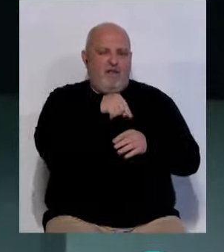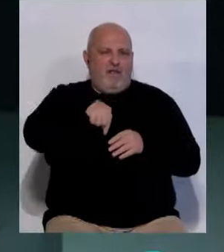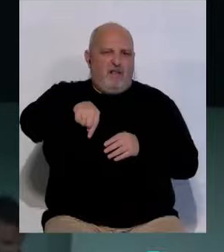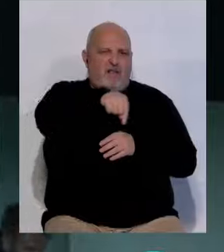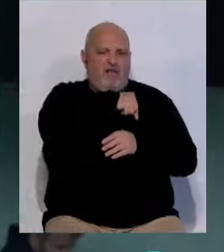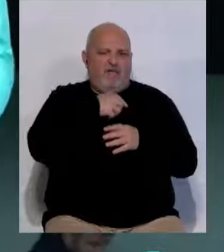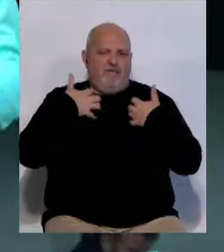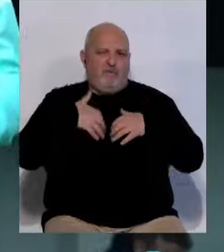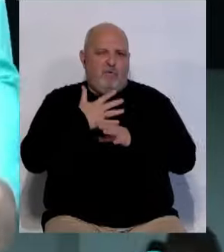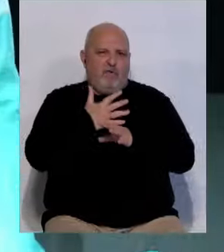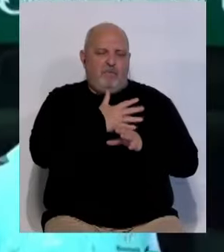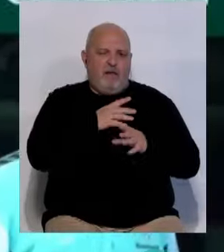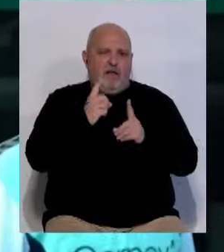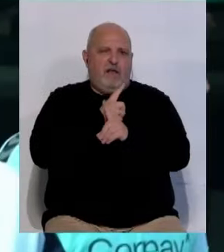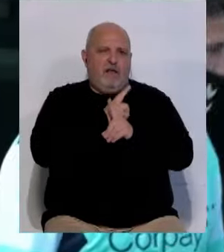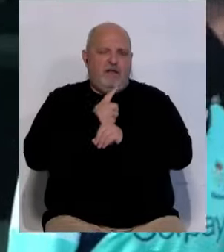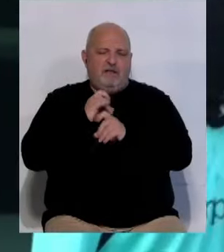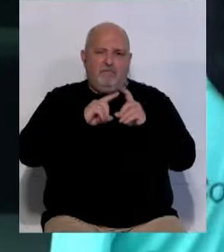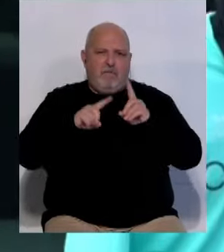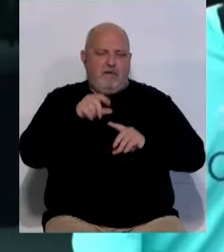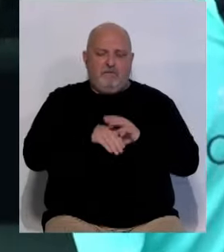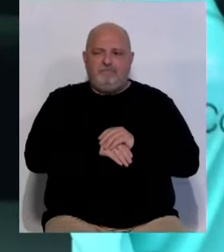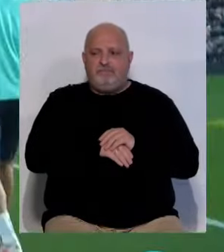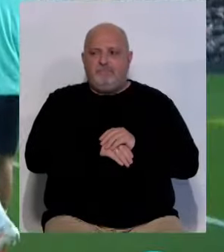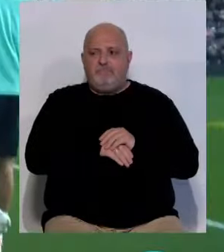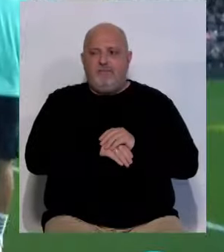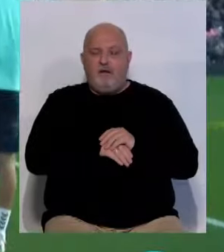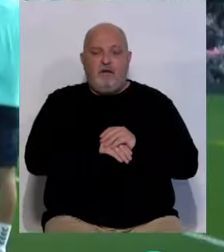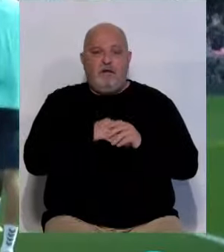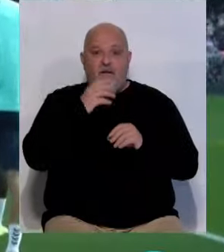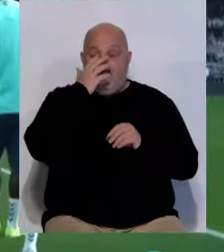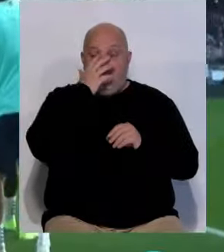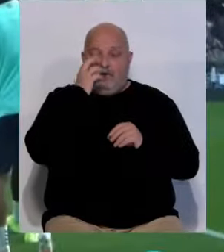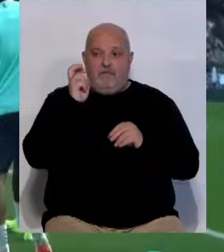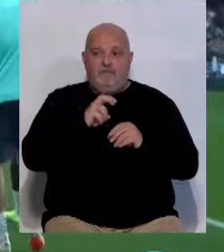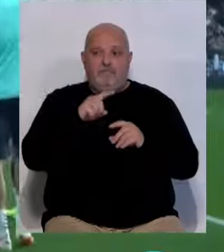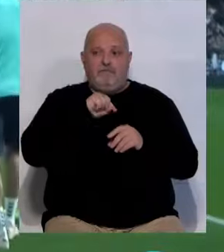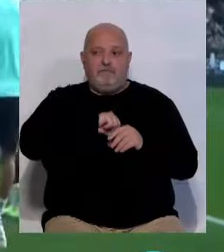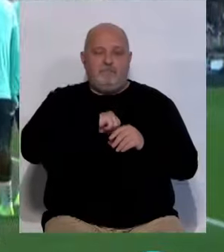amplia para poder hacer Frente a cualquier tipo de lesiones no vendrá palmerito no vi palmerito